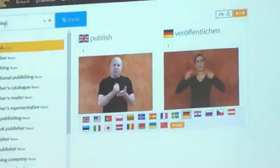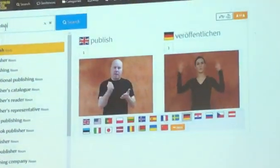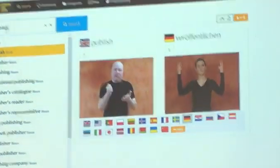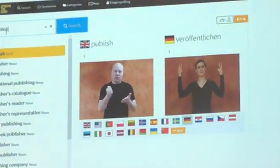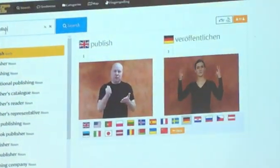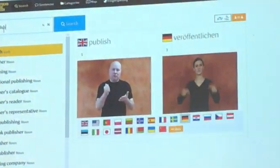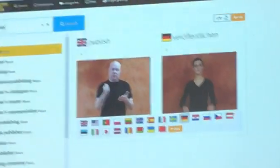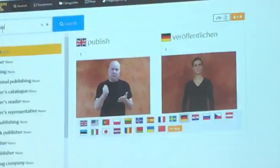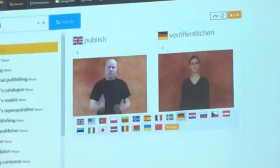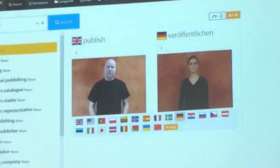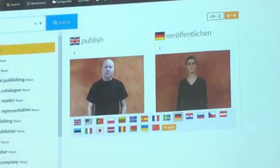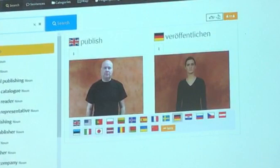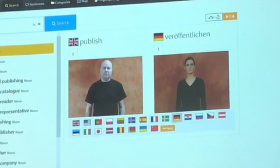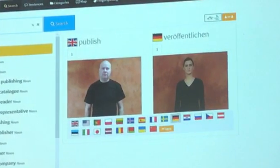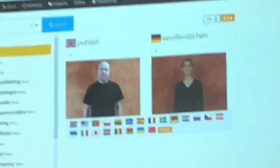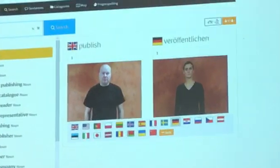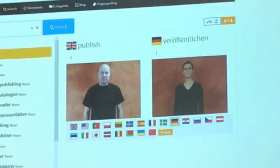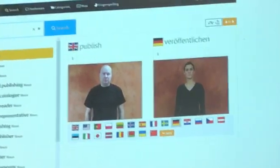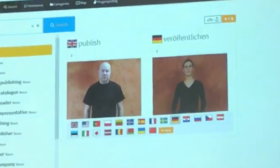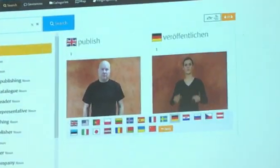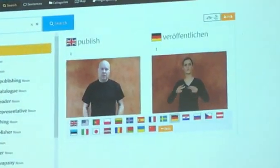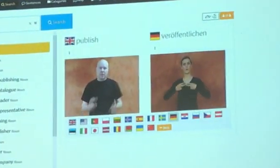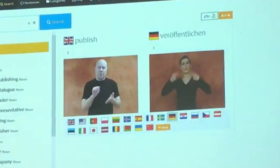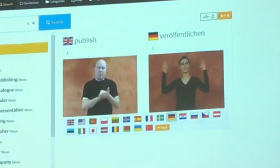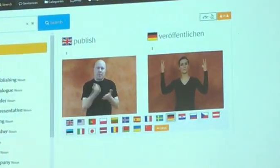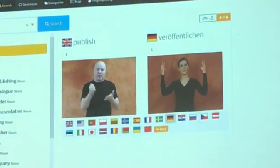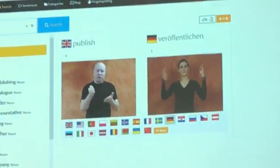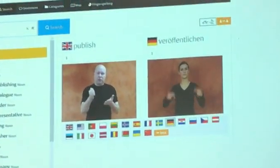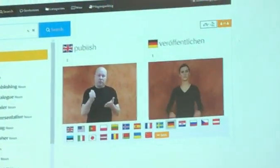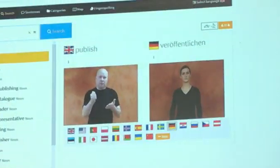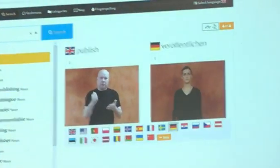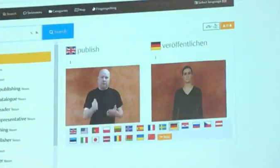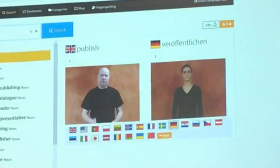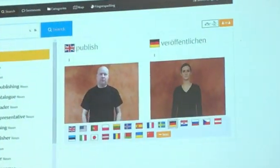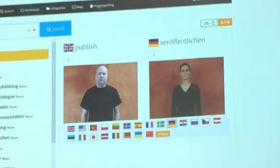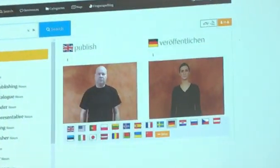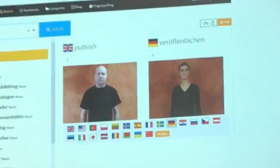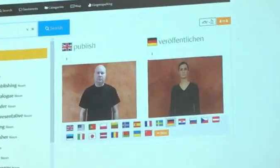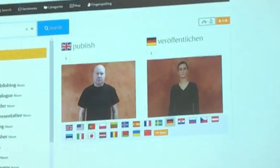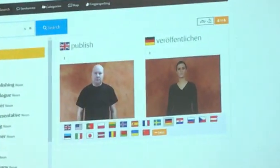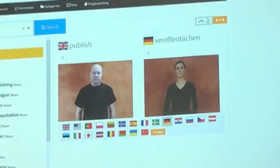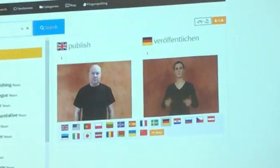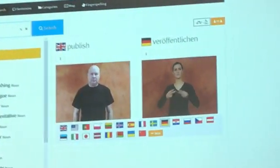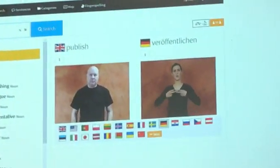dass das die gesprochene Sprache ist. Es ist nur eine logische Antwort darauf,